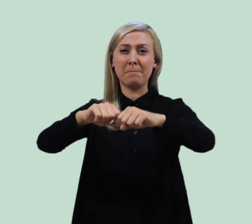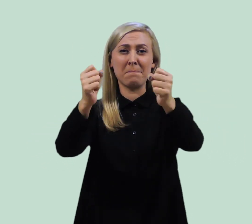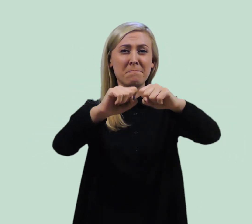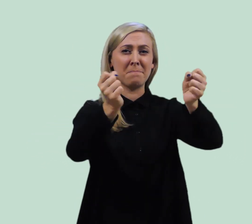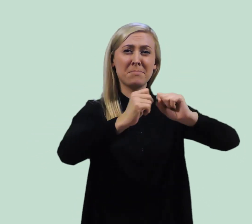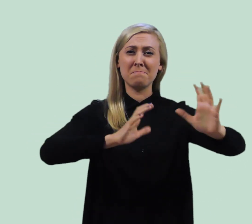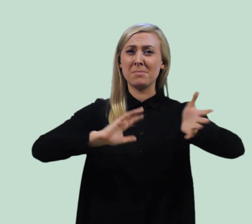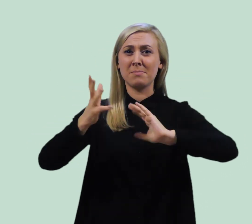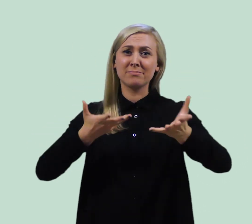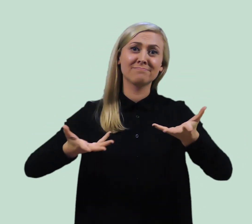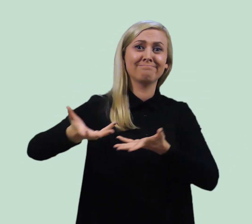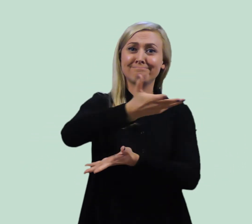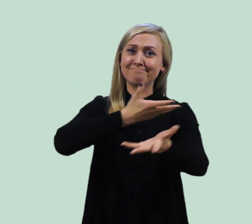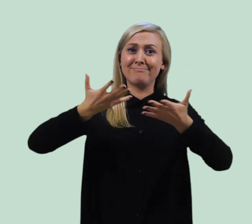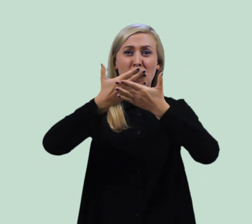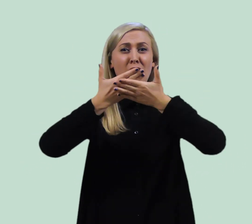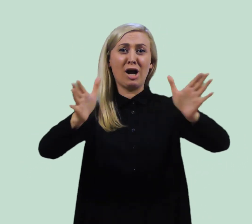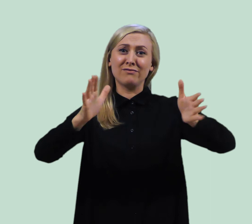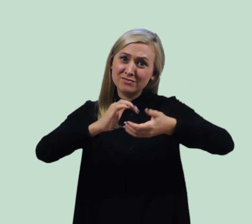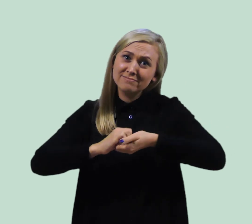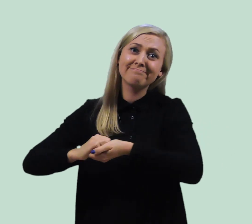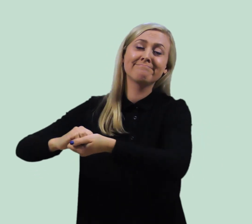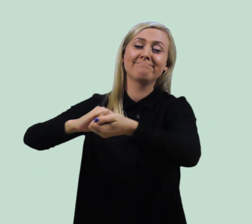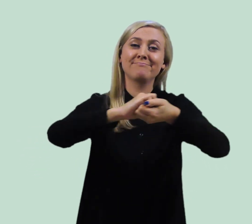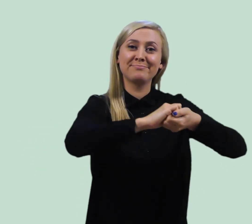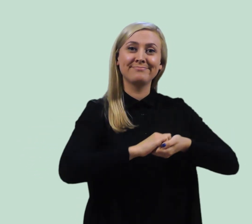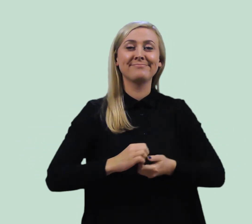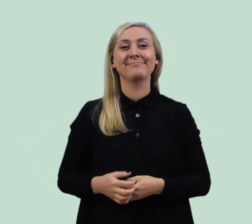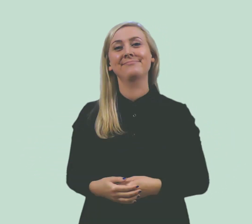und so eine Situation nicht länger zu ertragen.